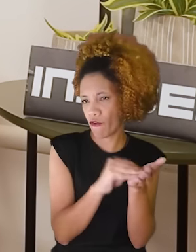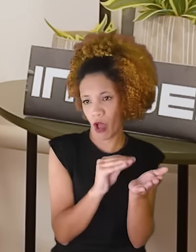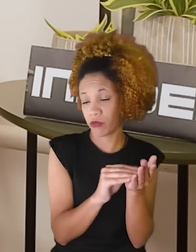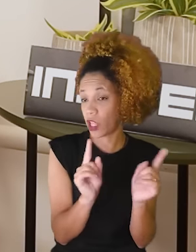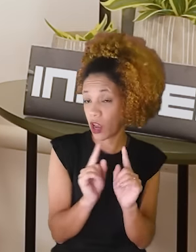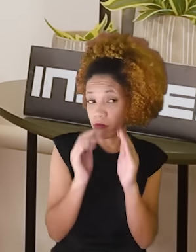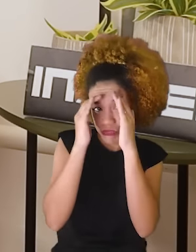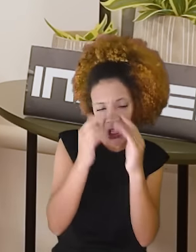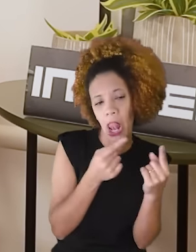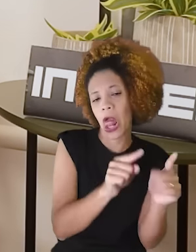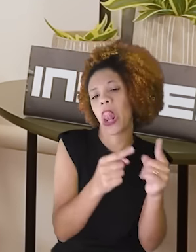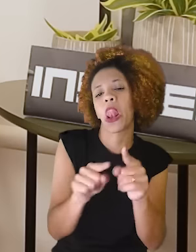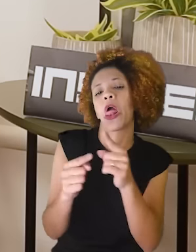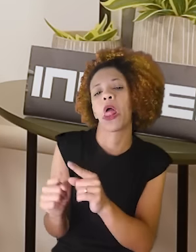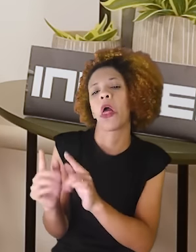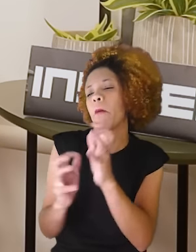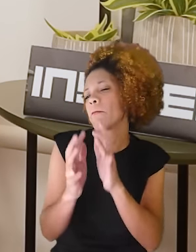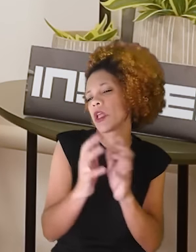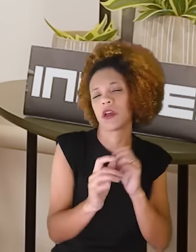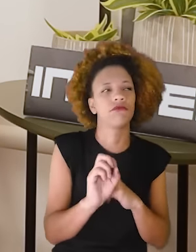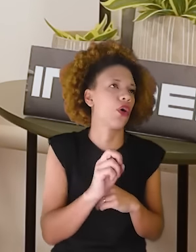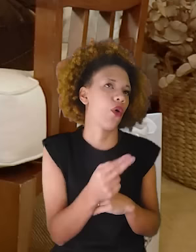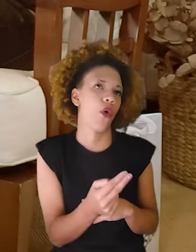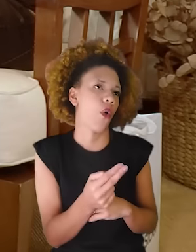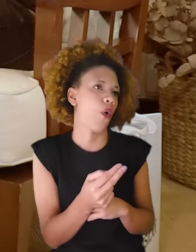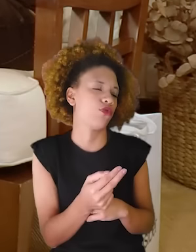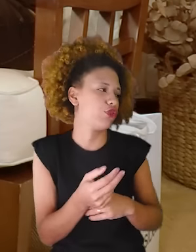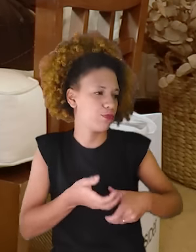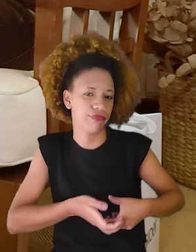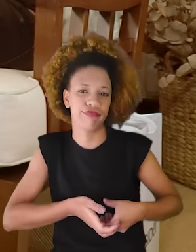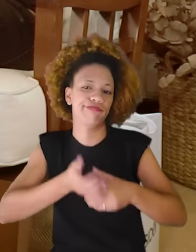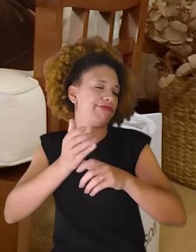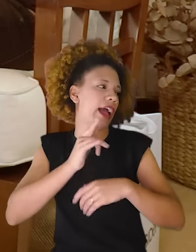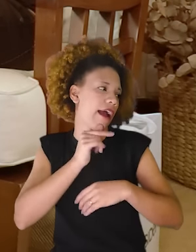é tipo alfinetando os outros ou brincando com os outros ou tacando algo no seu pai você falou é